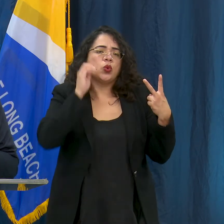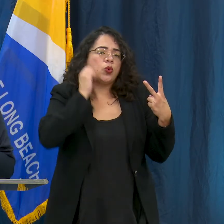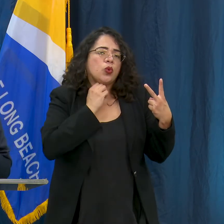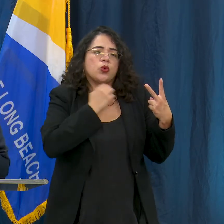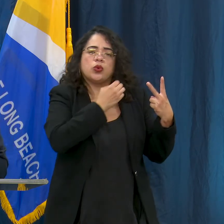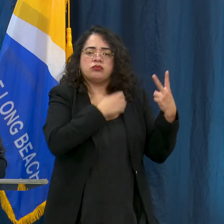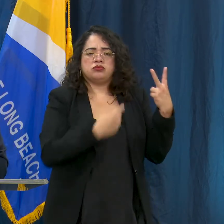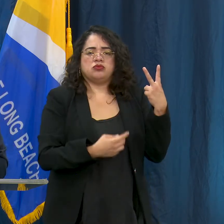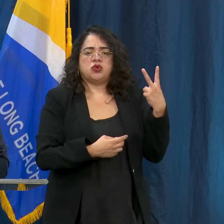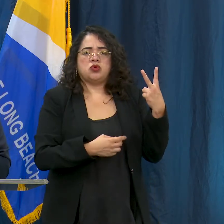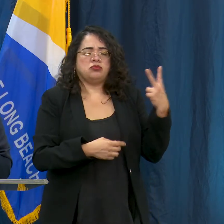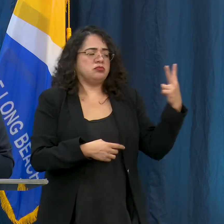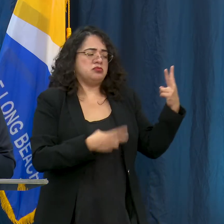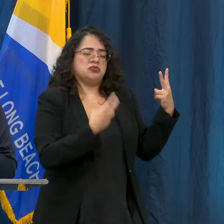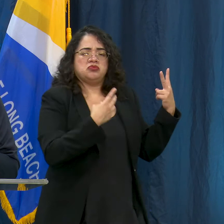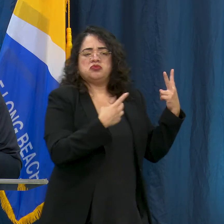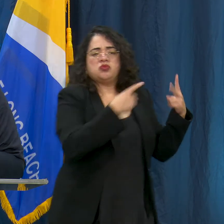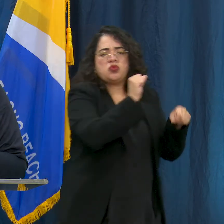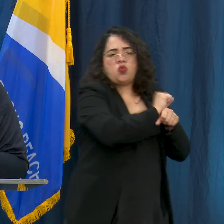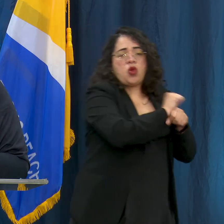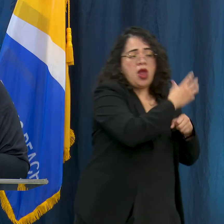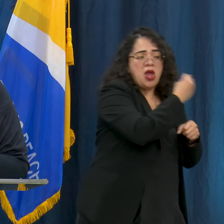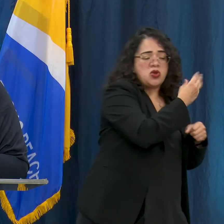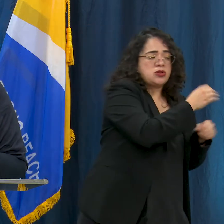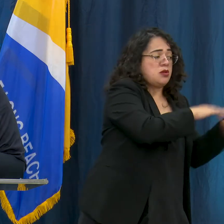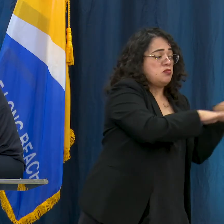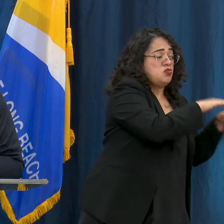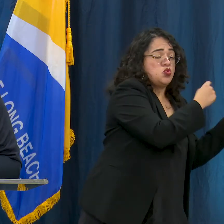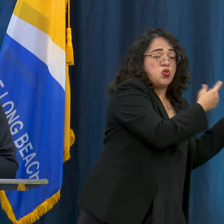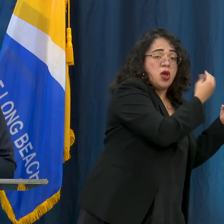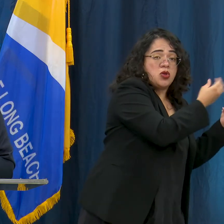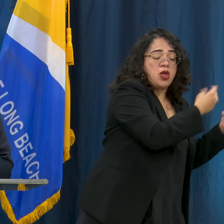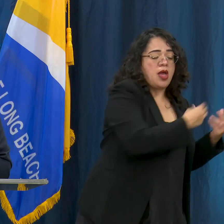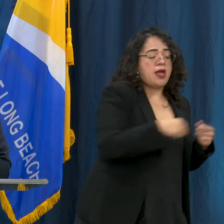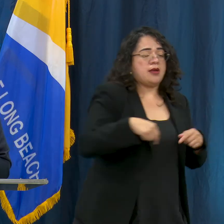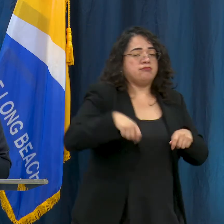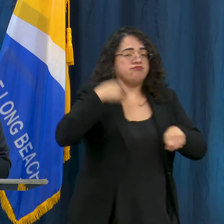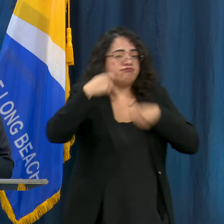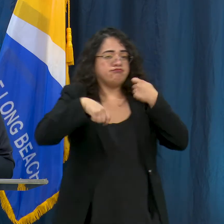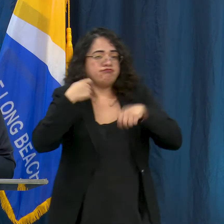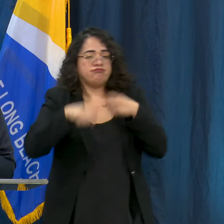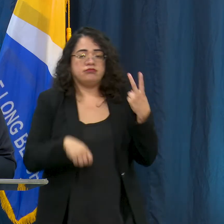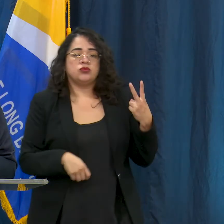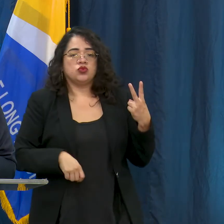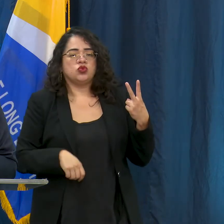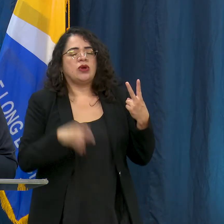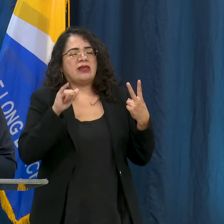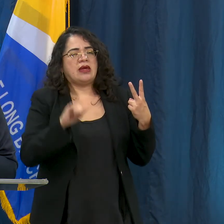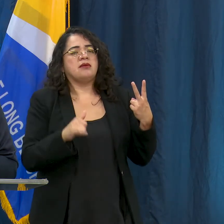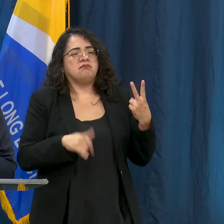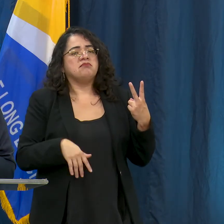reducir elrios go ESO lo que tenemos que tratar de establecer estas costume brace